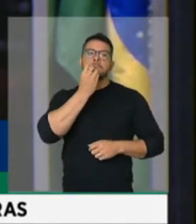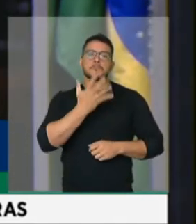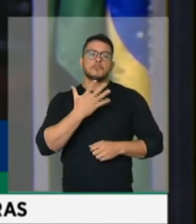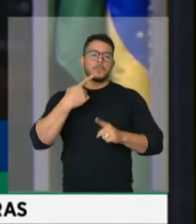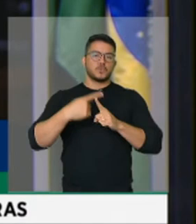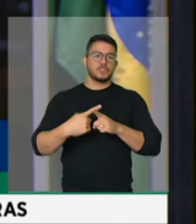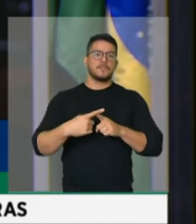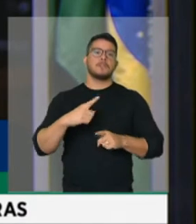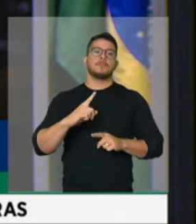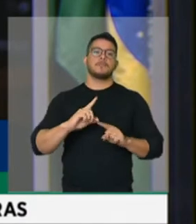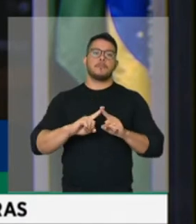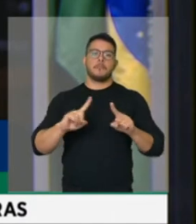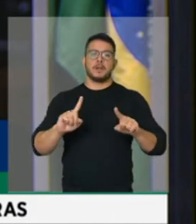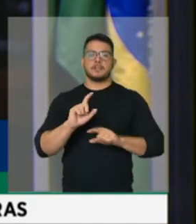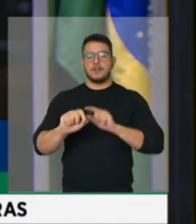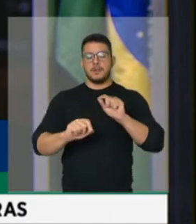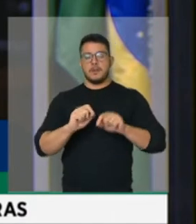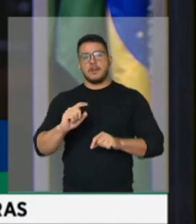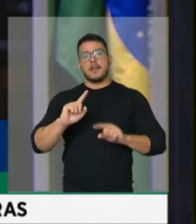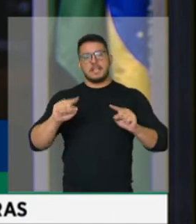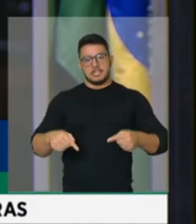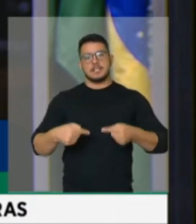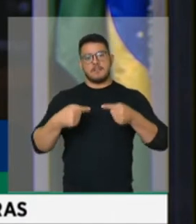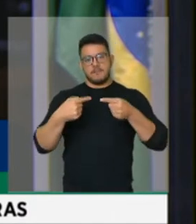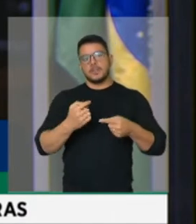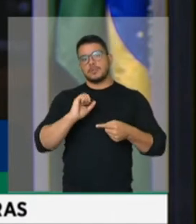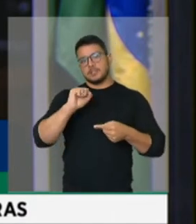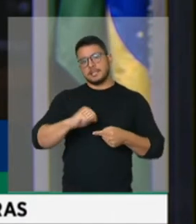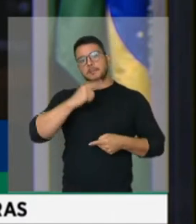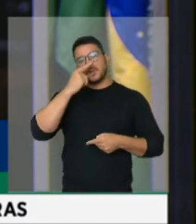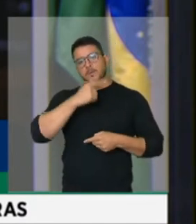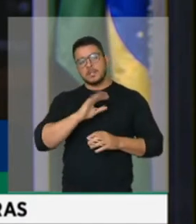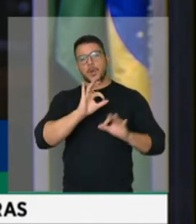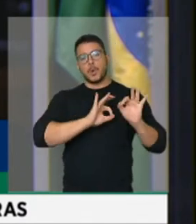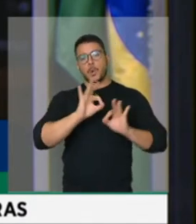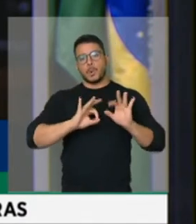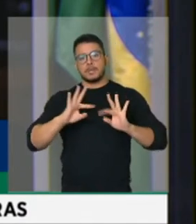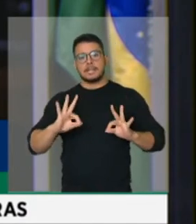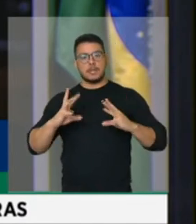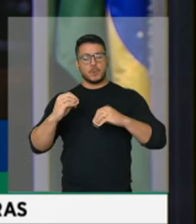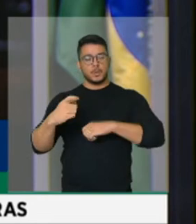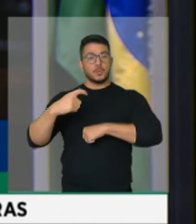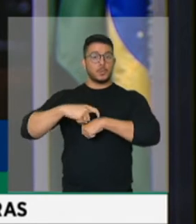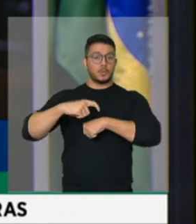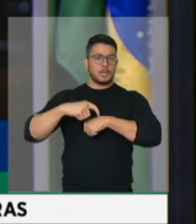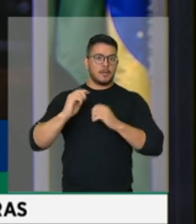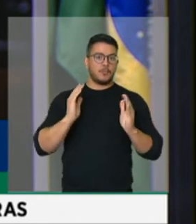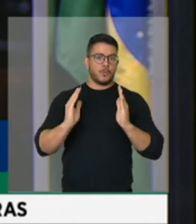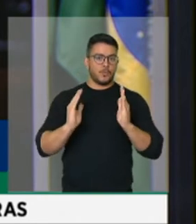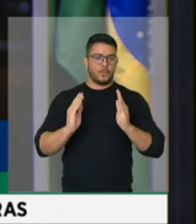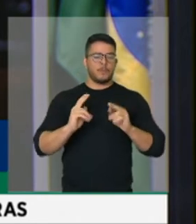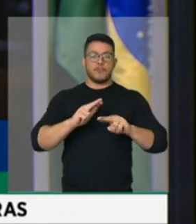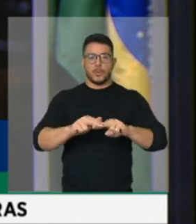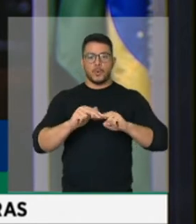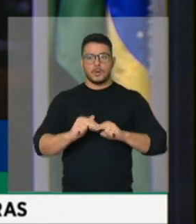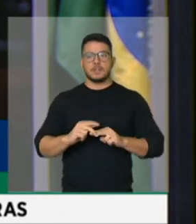CÉLERE ANDAMENTO DO PROCESSO DE DESESTATIZAÇÃO. ENTRETANTO AINDA QUE APRESENTE VANTAGENS QUE NÃO AFRONTE PRERROGATIVAS DO PARLAMENTO A